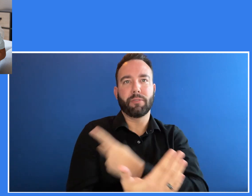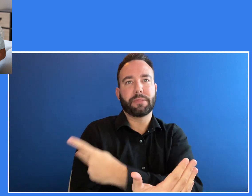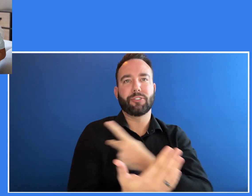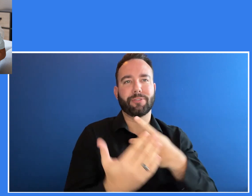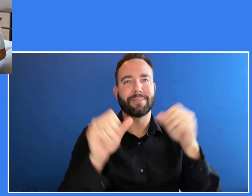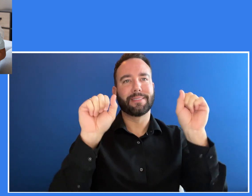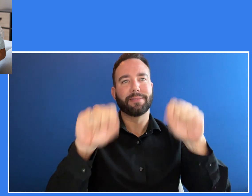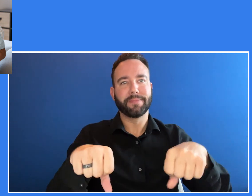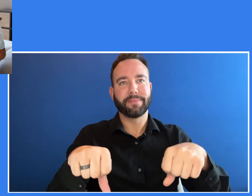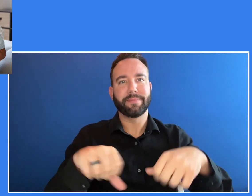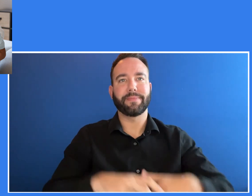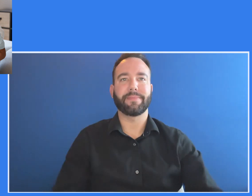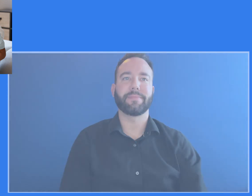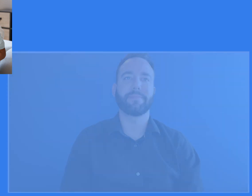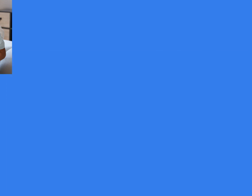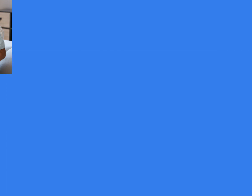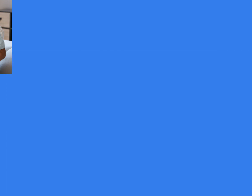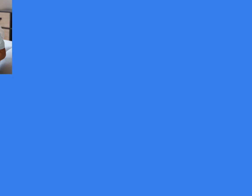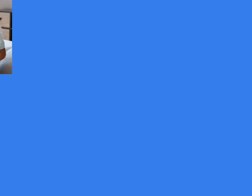consejería sobre la hidroxicarbamida.